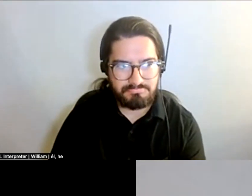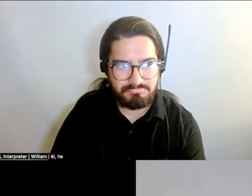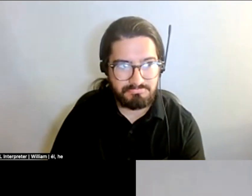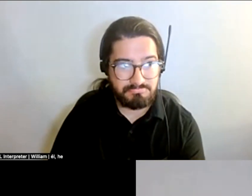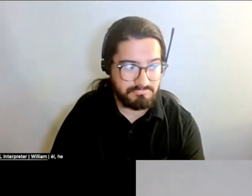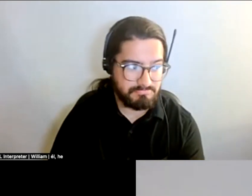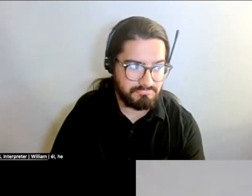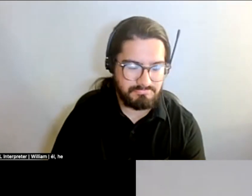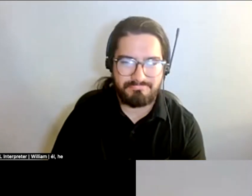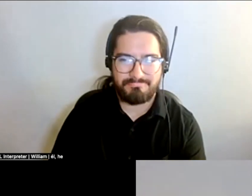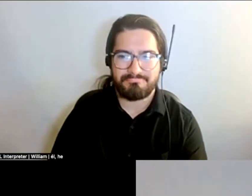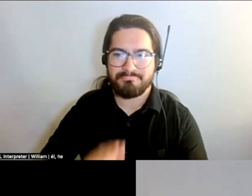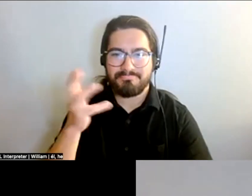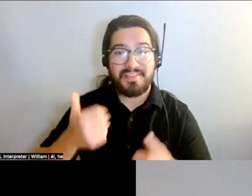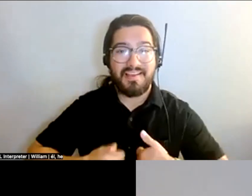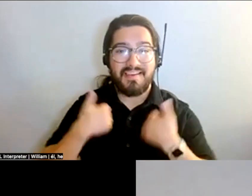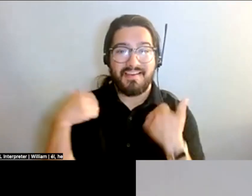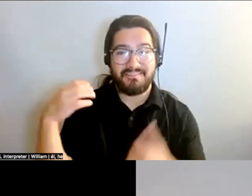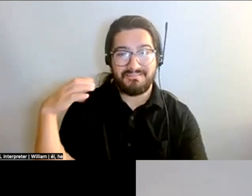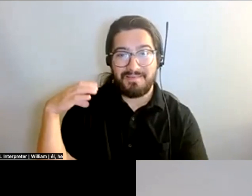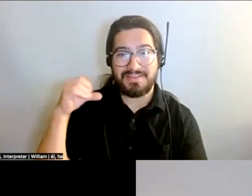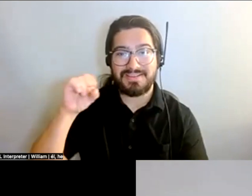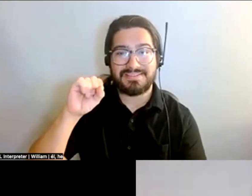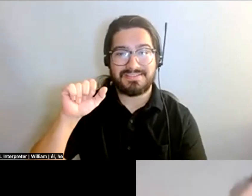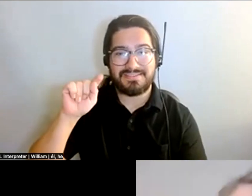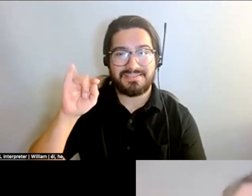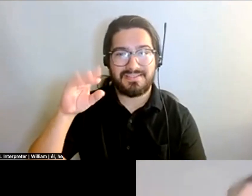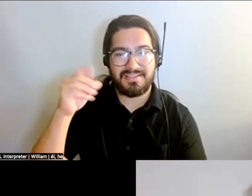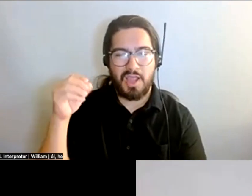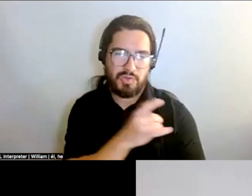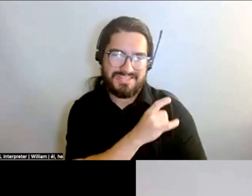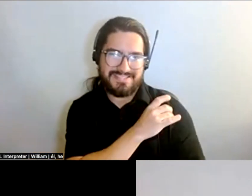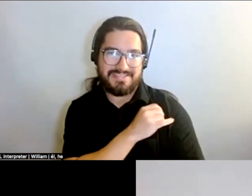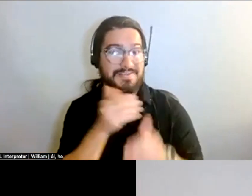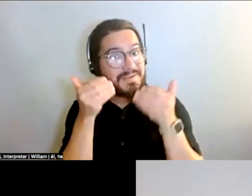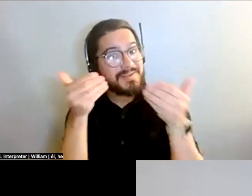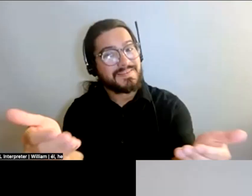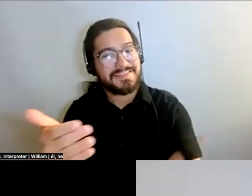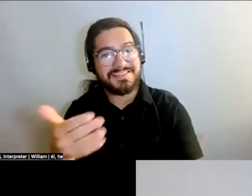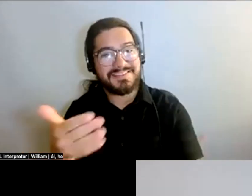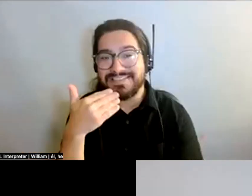Very good. She lives in Santiago, Chile. Vanamos Georgina!